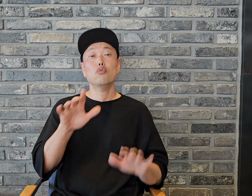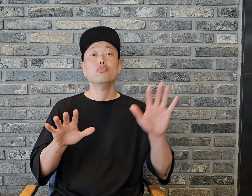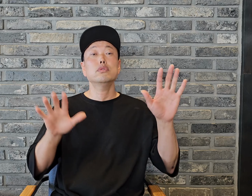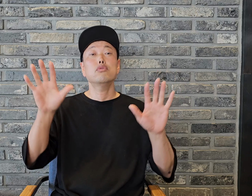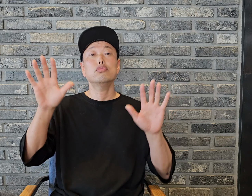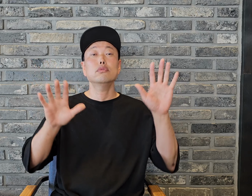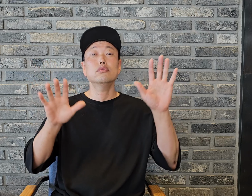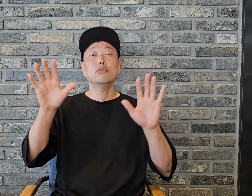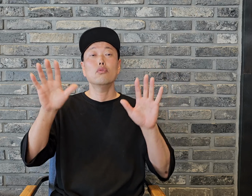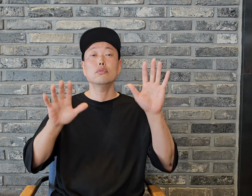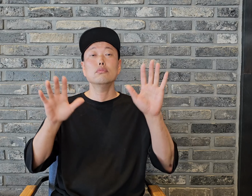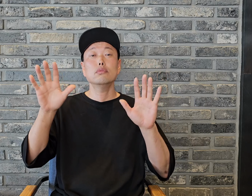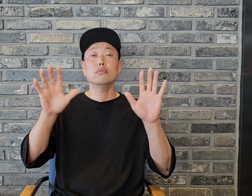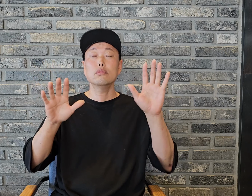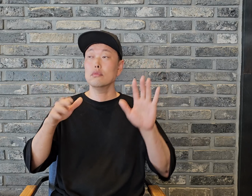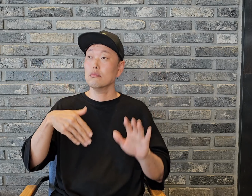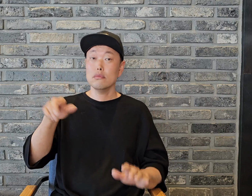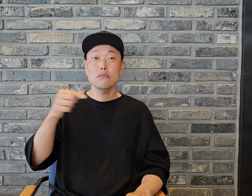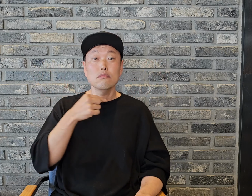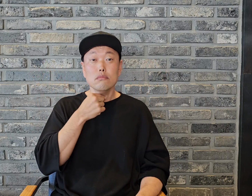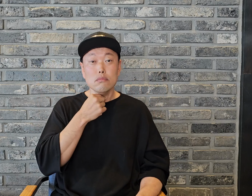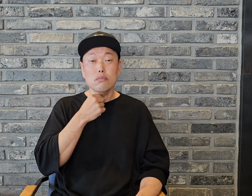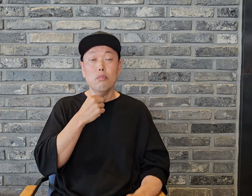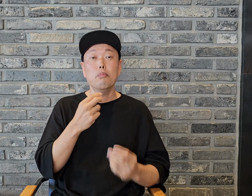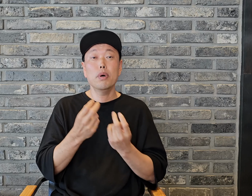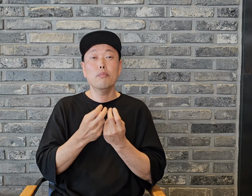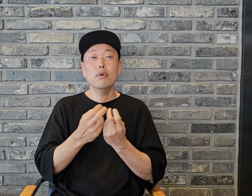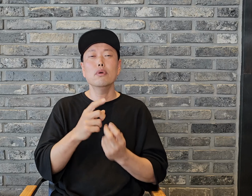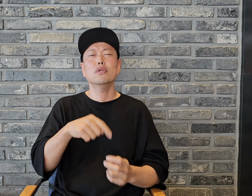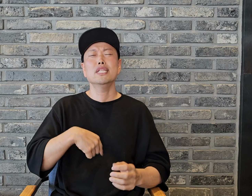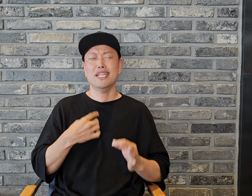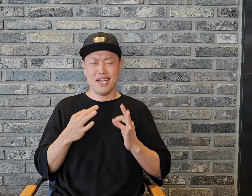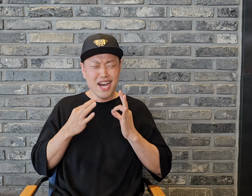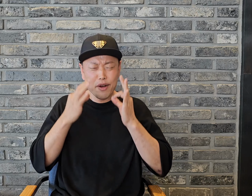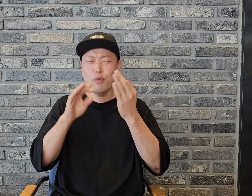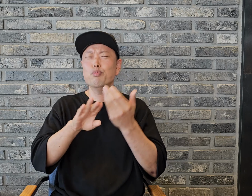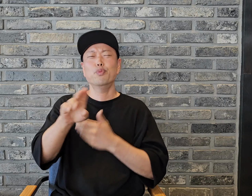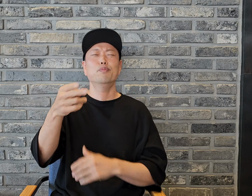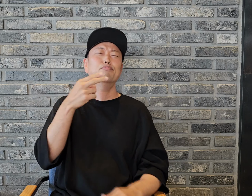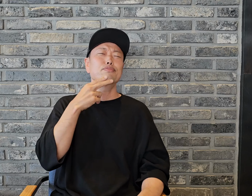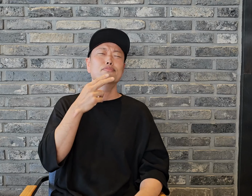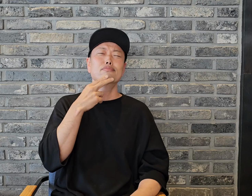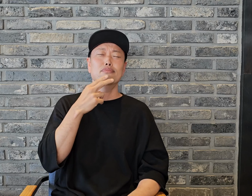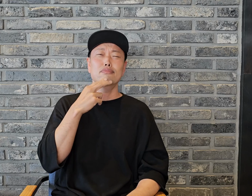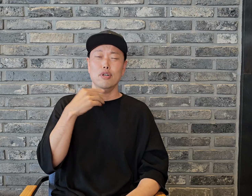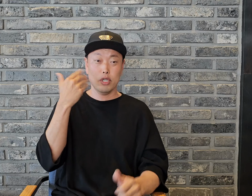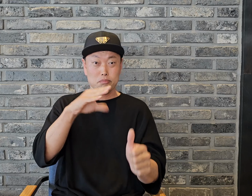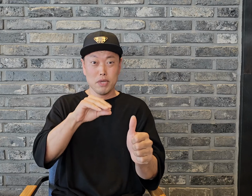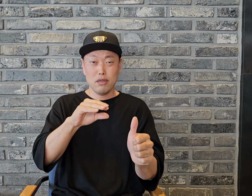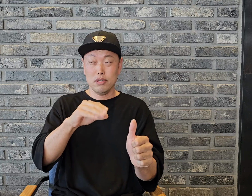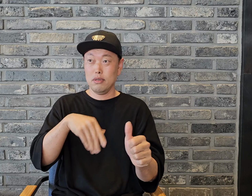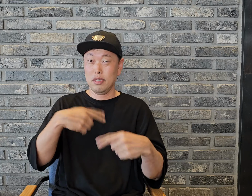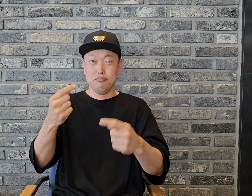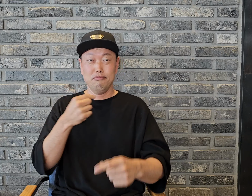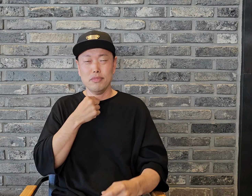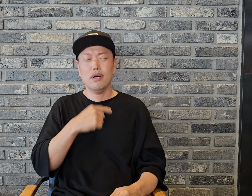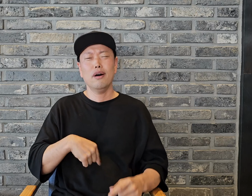Der einzige Weg, in mündlichen oder mündlichen Darbietungen gut zu werden, ist harte Arbeit. Wenn jemand in einer Rundfunksendung auftreten möchte,